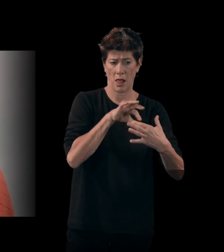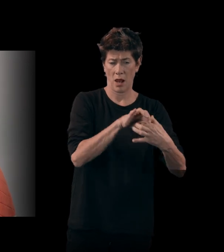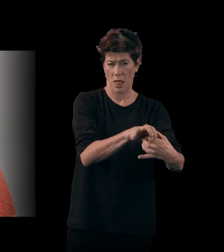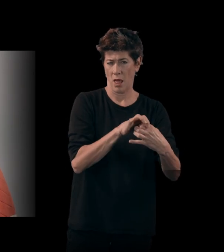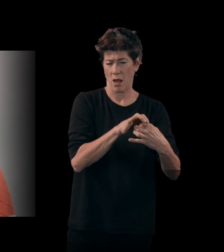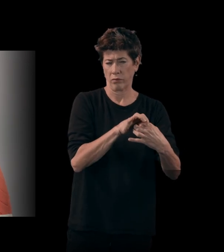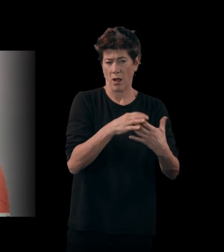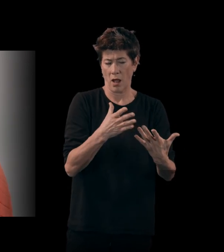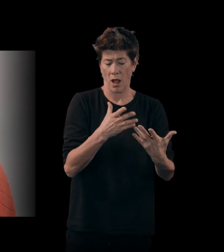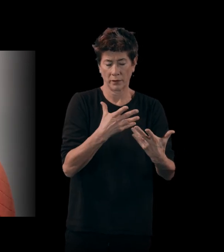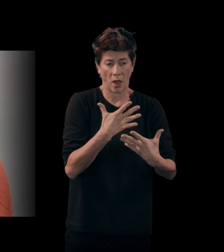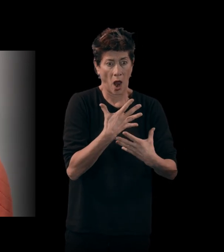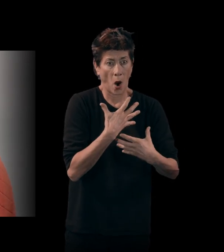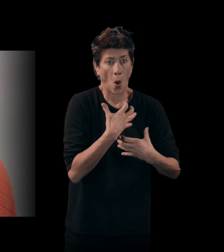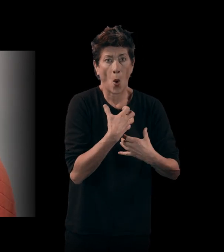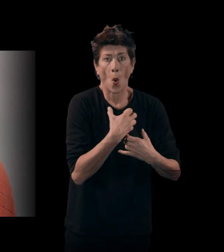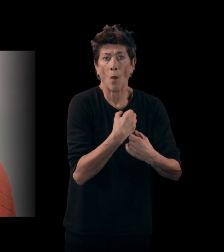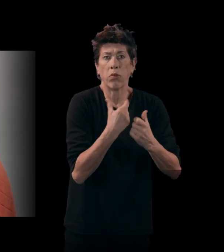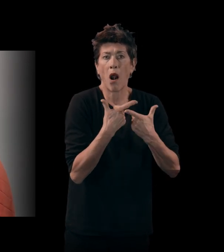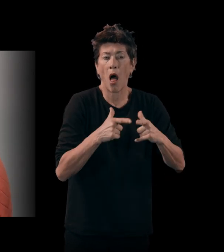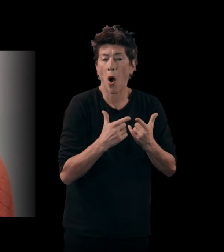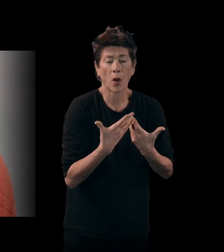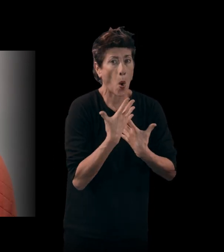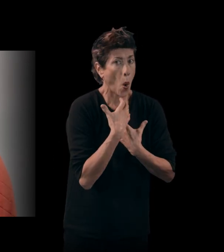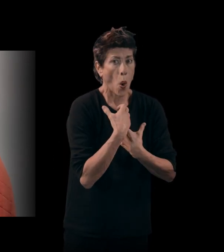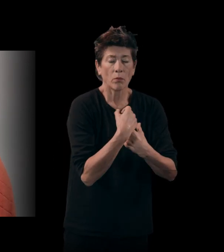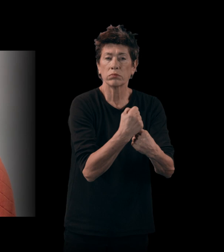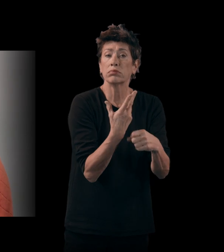Si vous vous laissez trop prendre par la langue, ça risque d’être